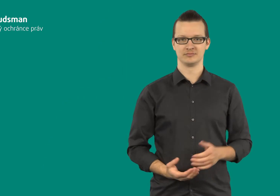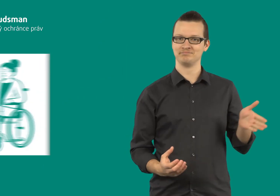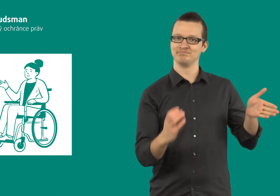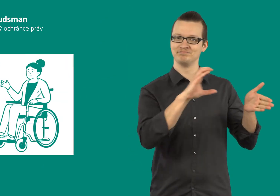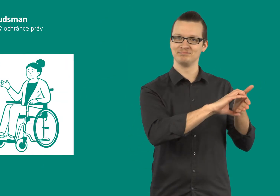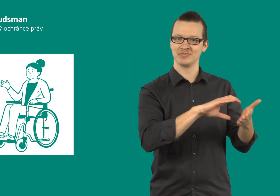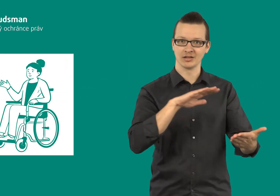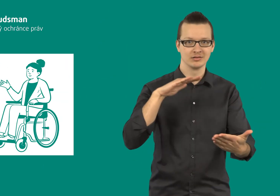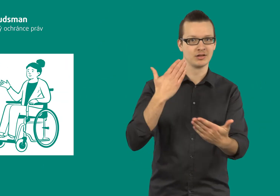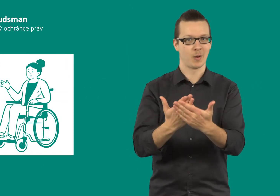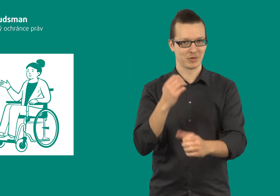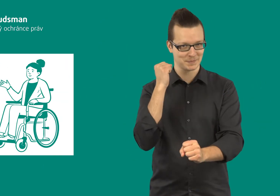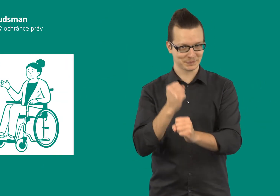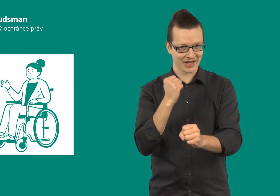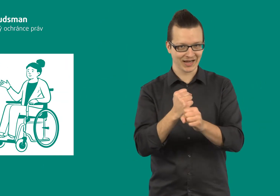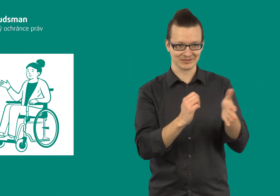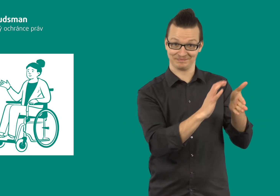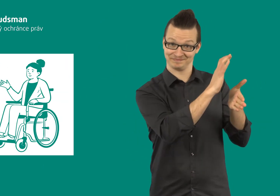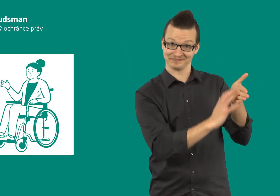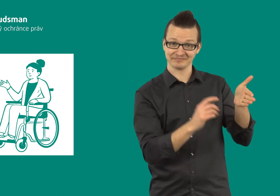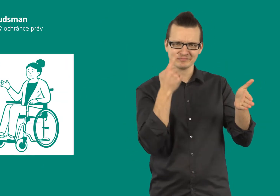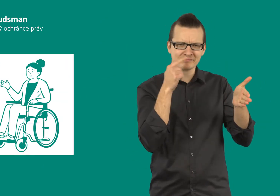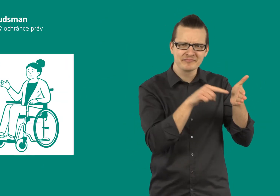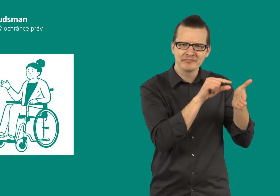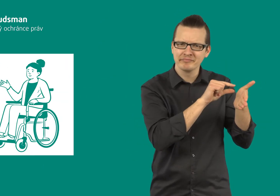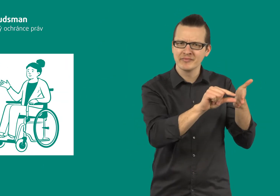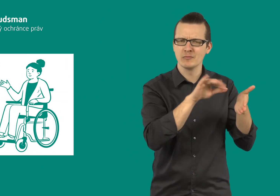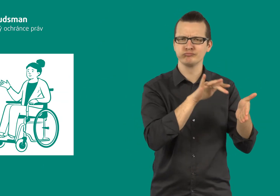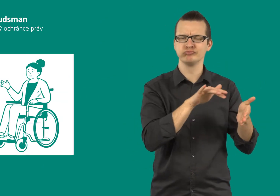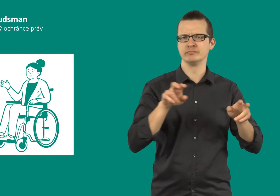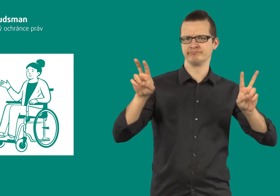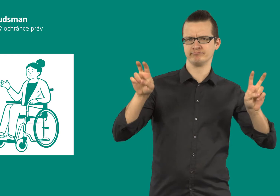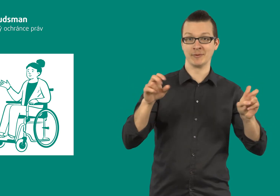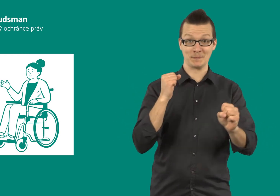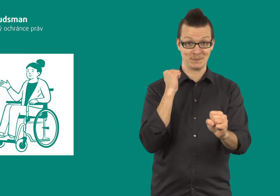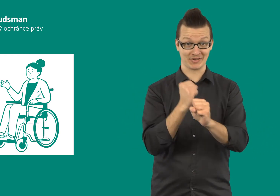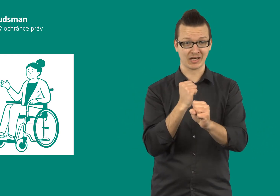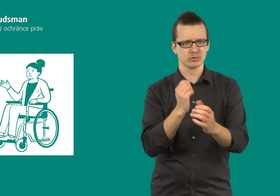Označení inzerátu „práce vhodná pro osoby se zdravotním postižením“ je nejasné.